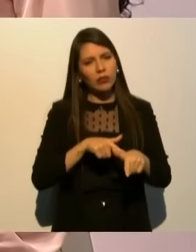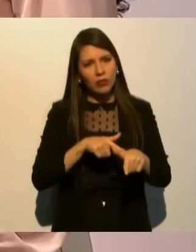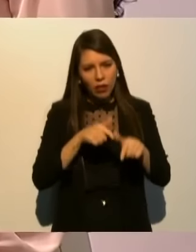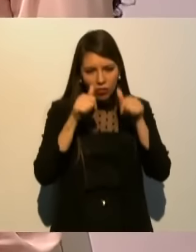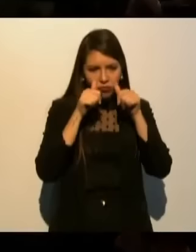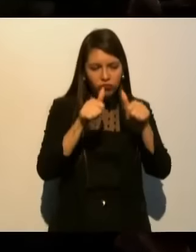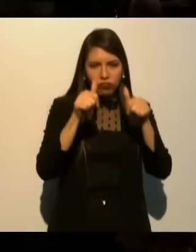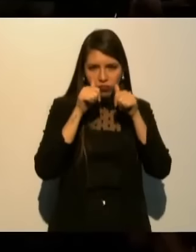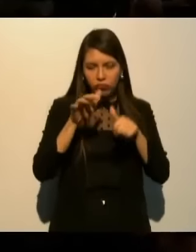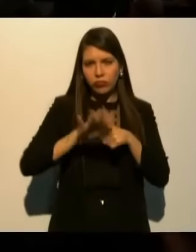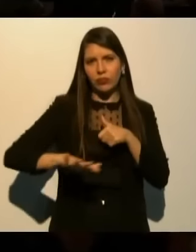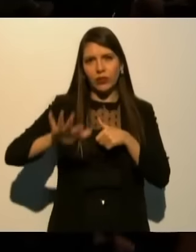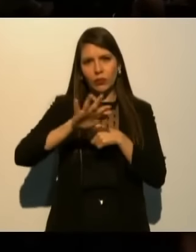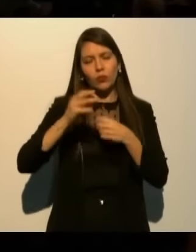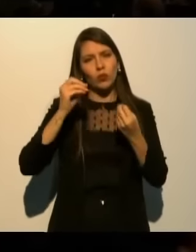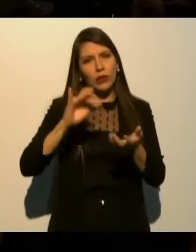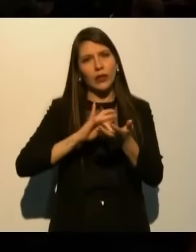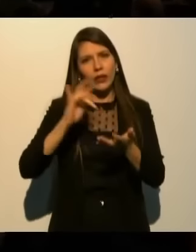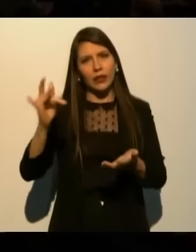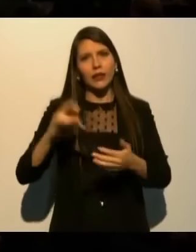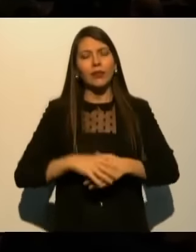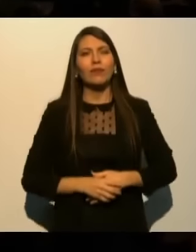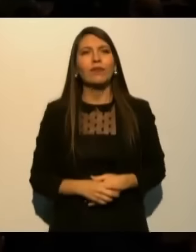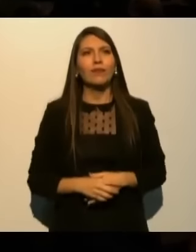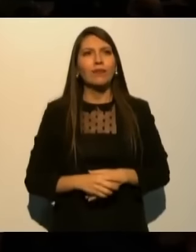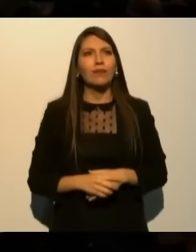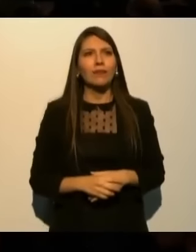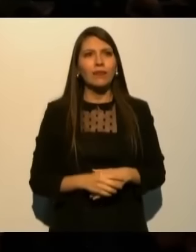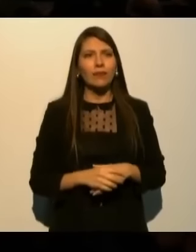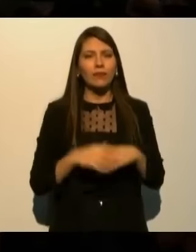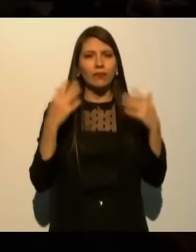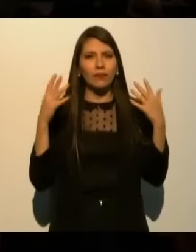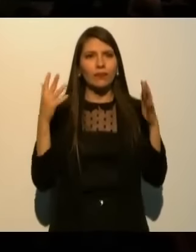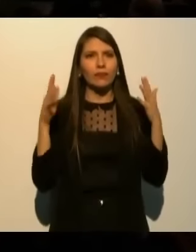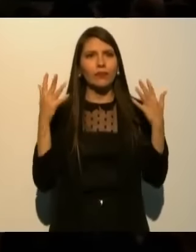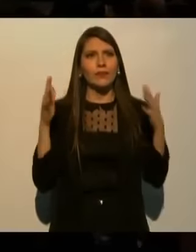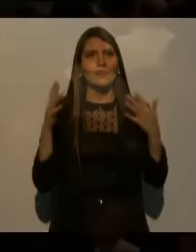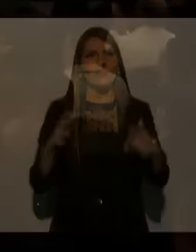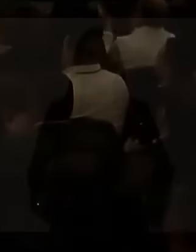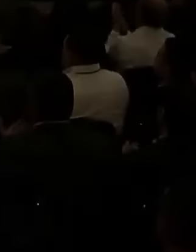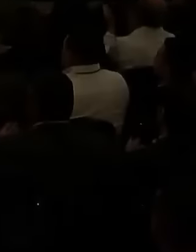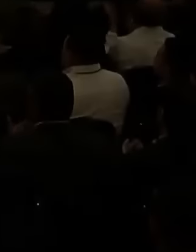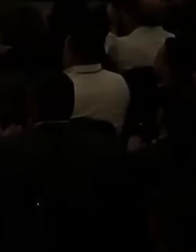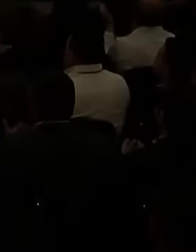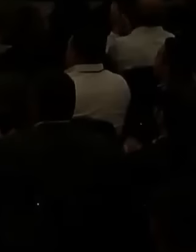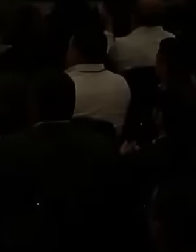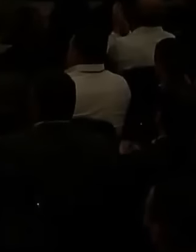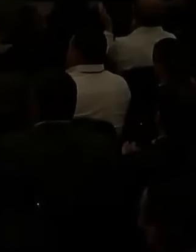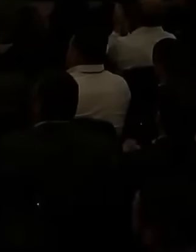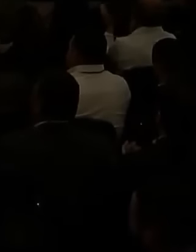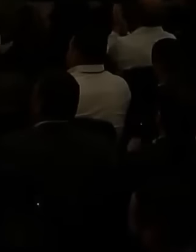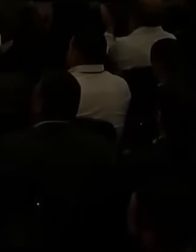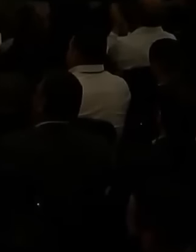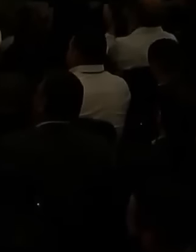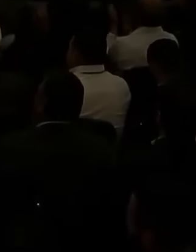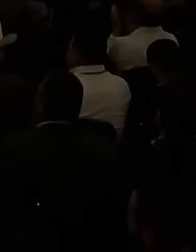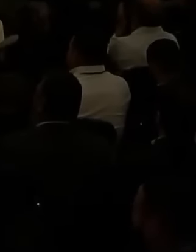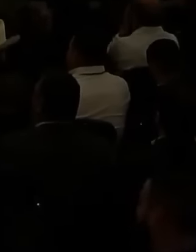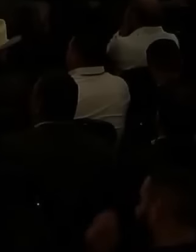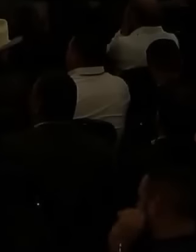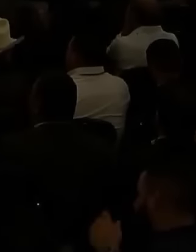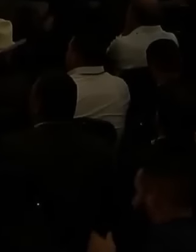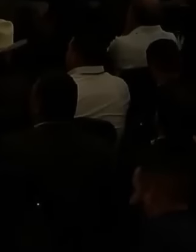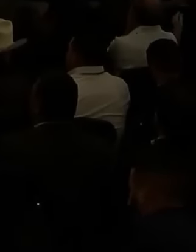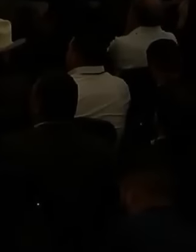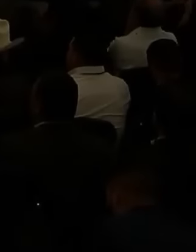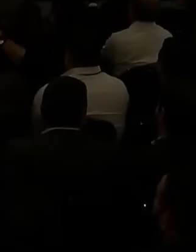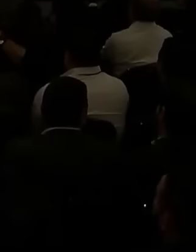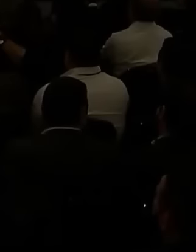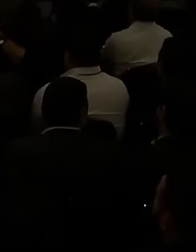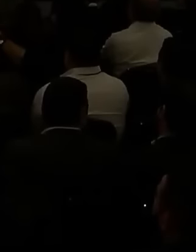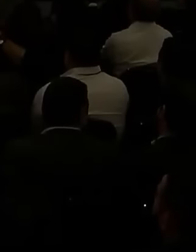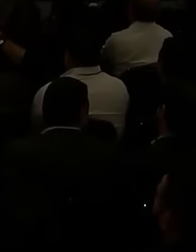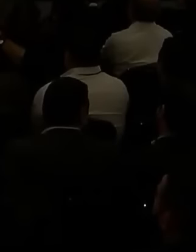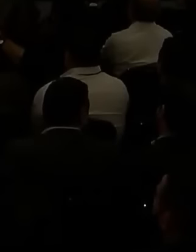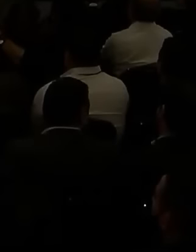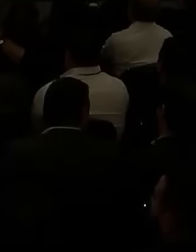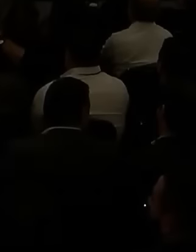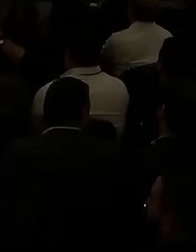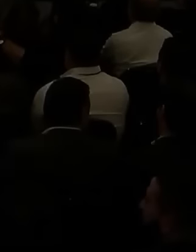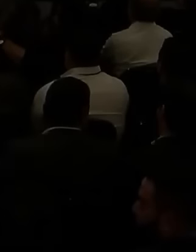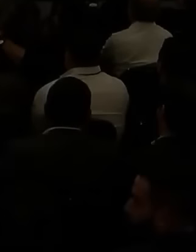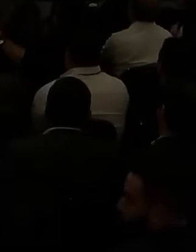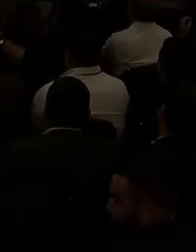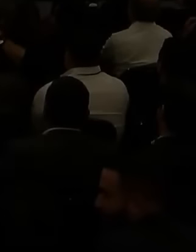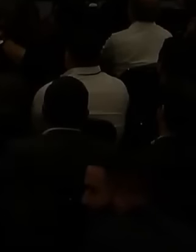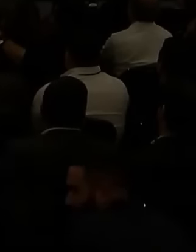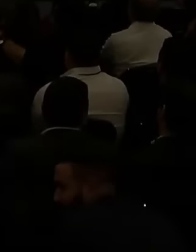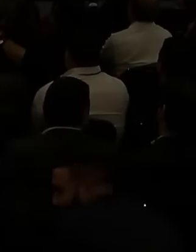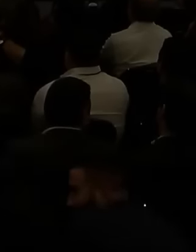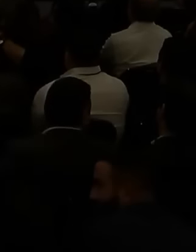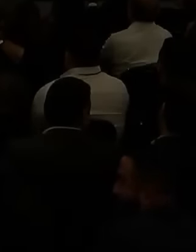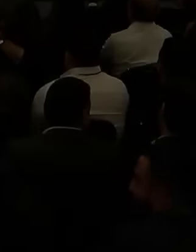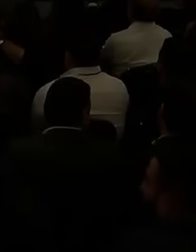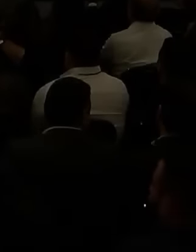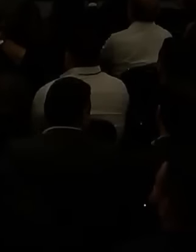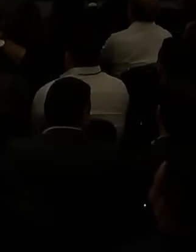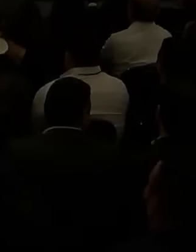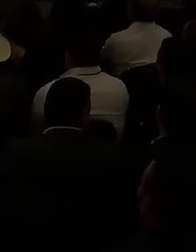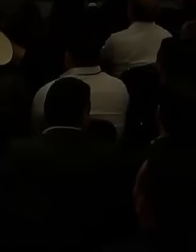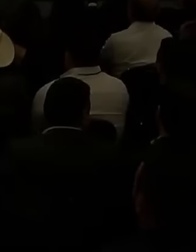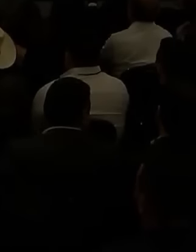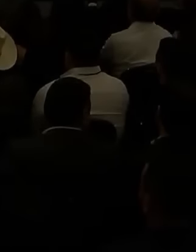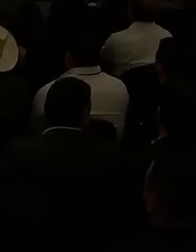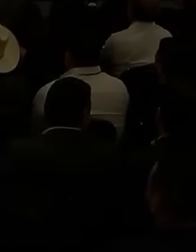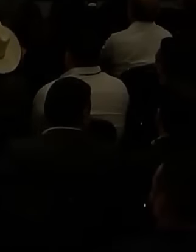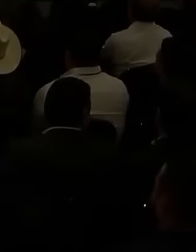gracias procedemos con la firma del convenio para la creación del componente indígena del fondo de